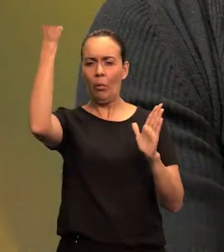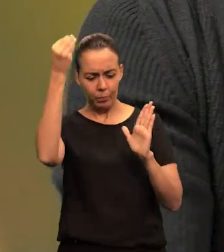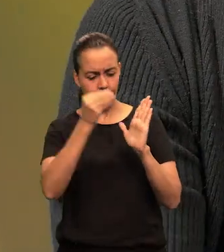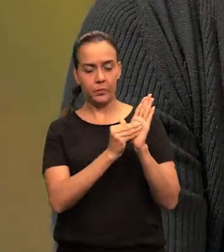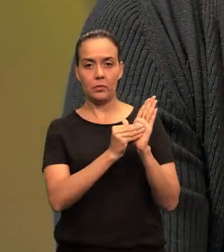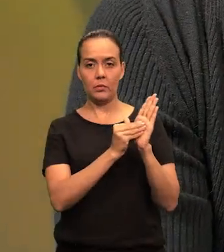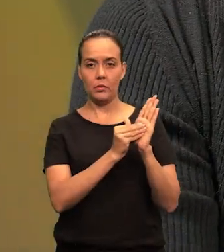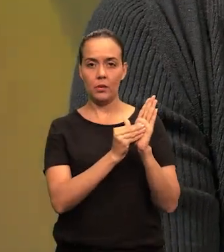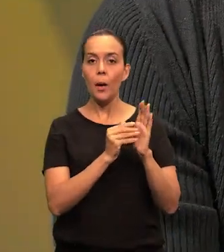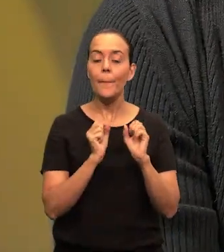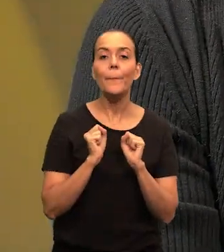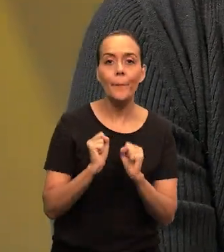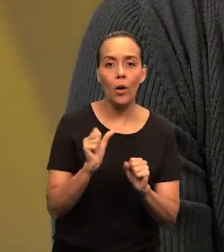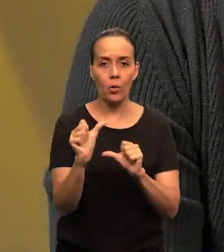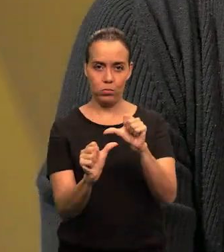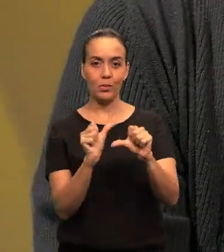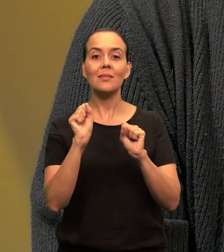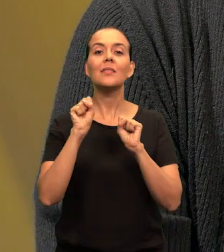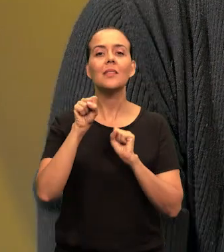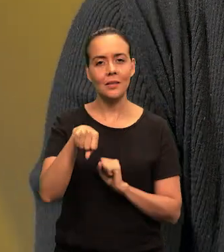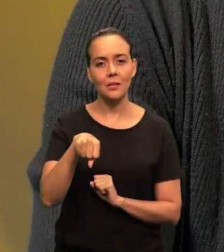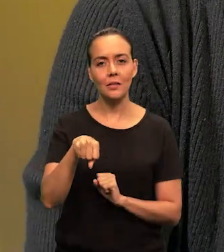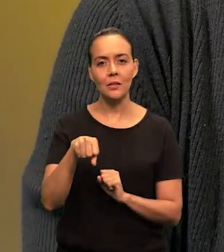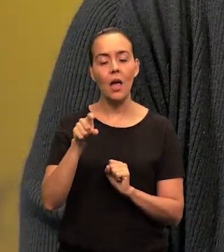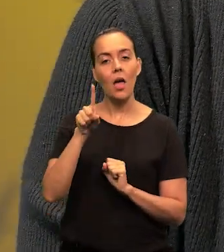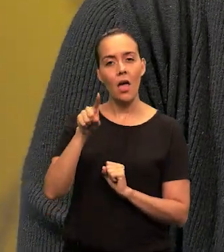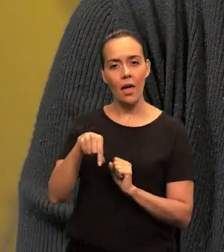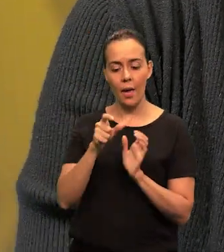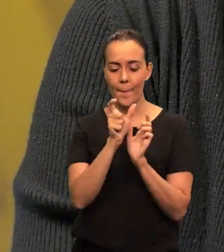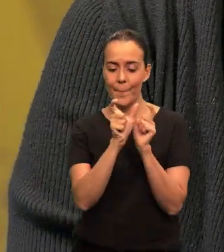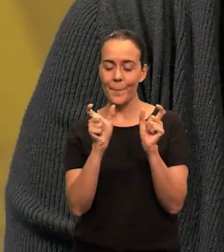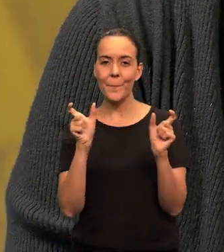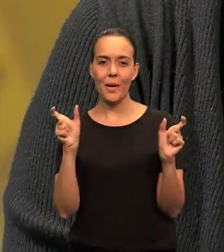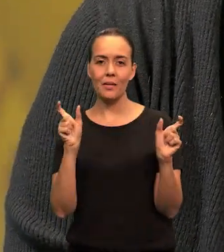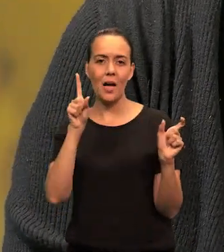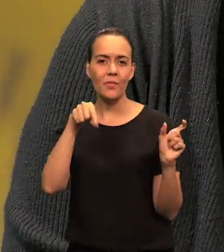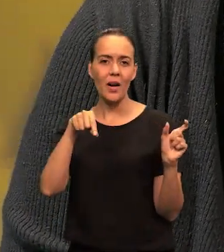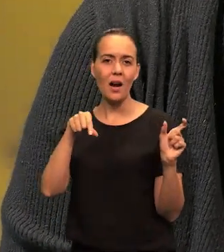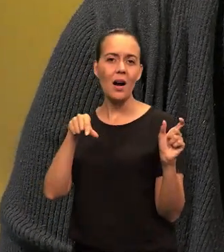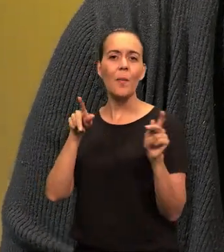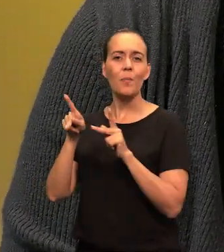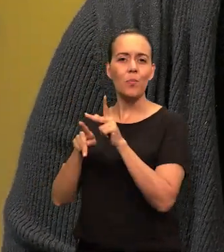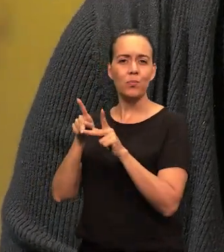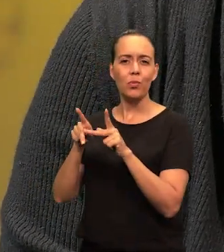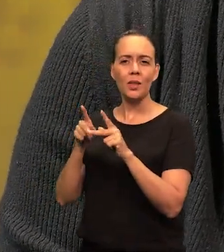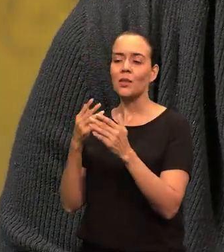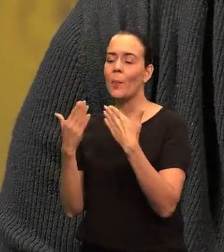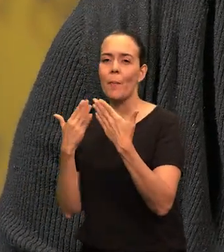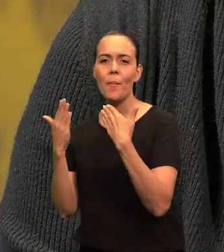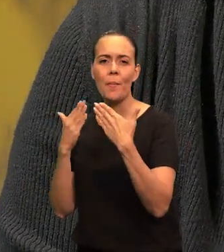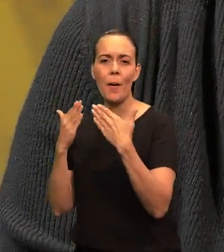e que não pode ser mudada. Não, a linguagem é produto de relações de poder e dominação.